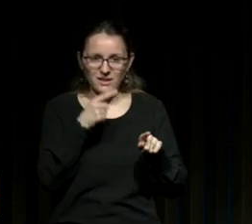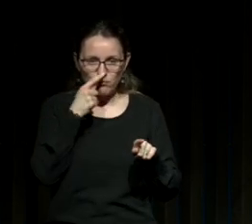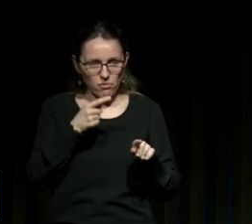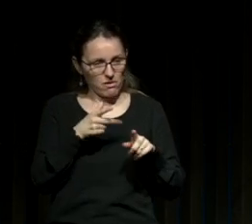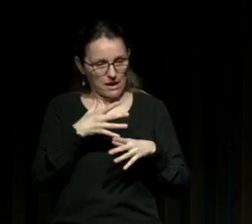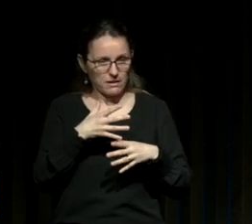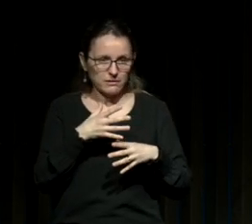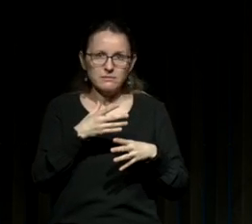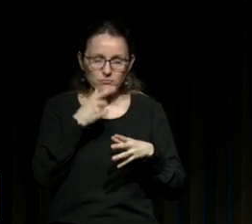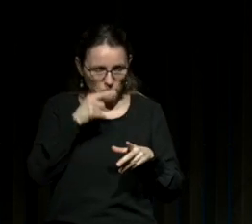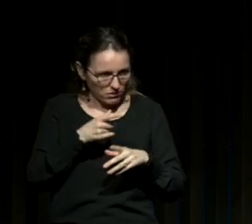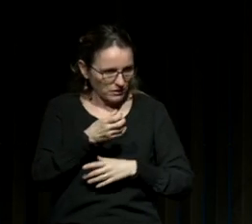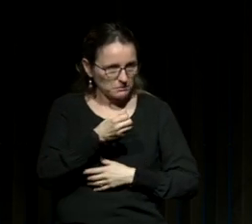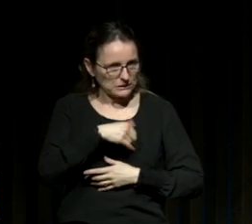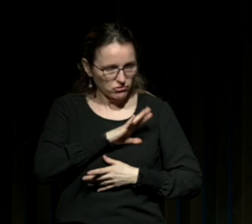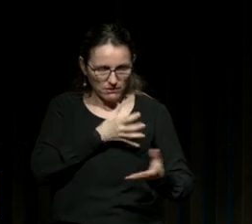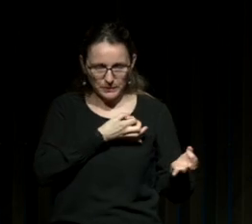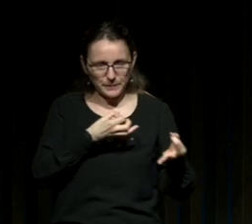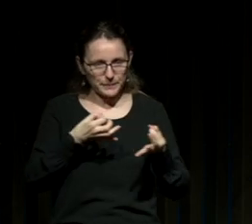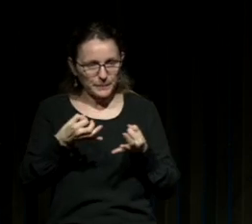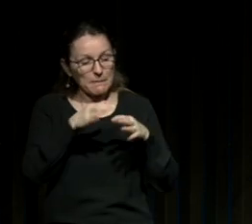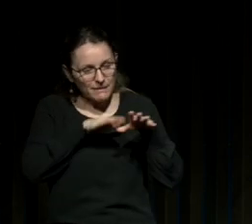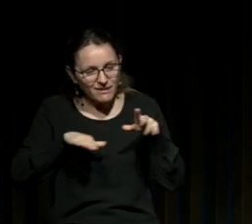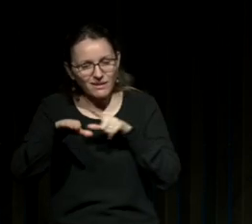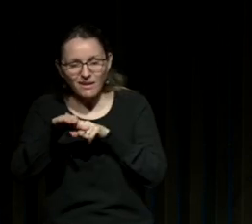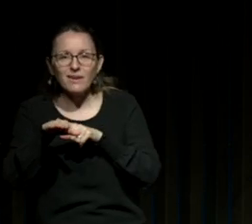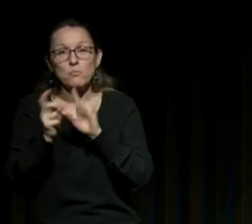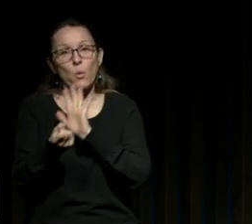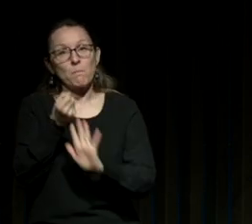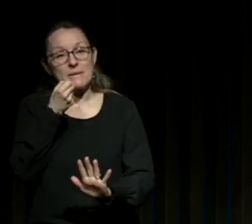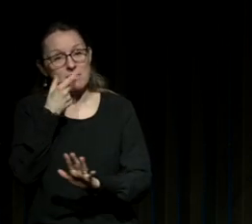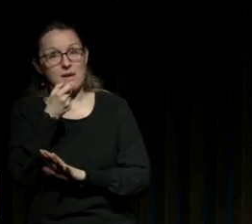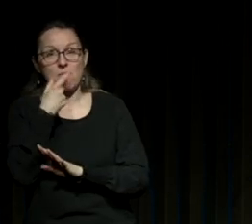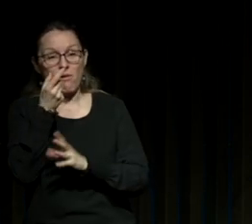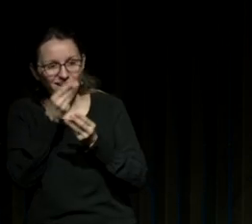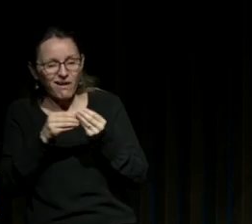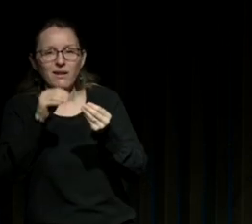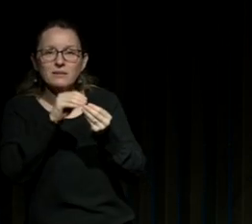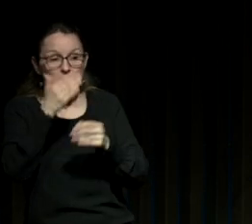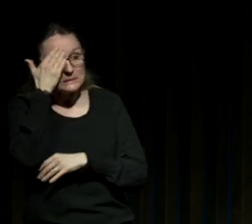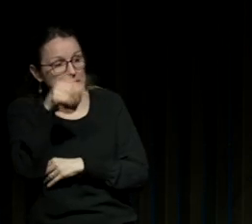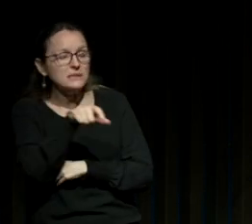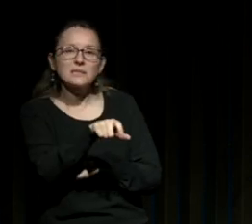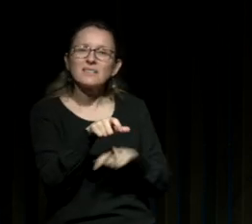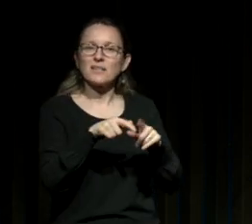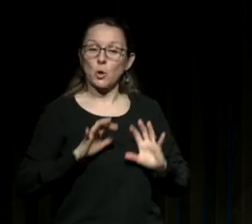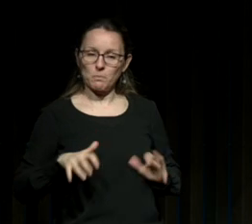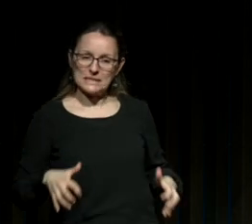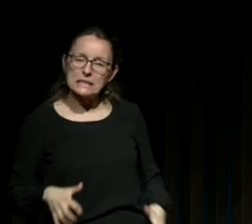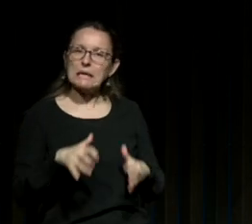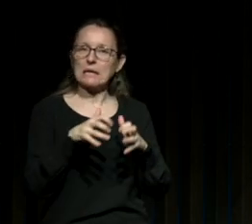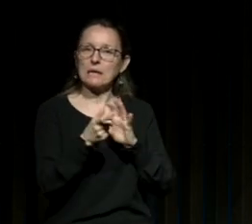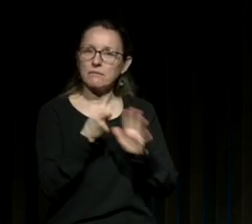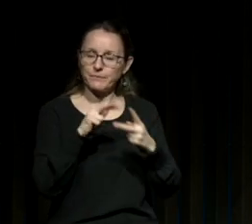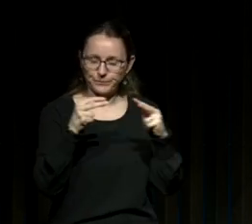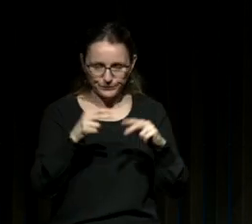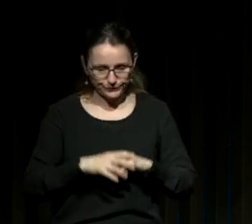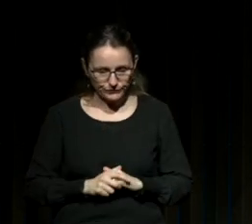des traitements médicamenteux dans les formes d'obésité plus communes l'essentiel d obésité